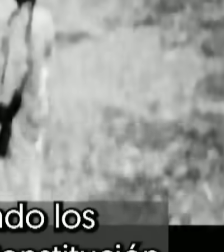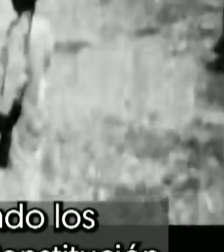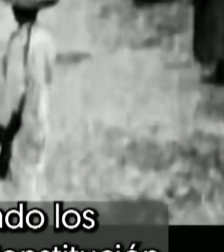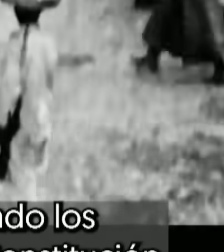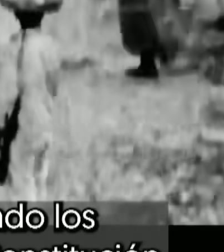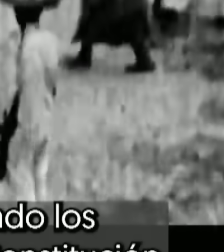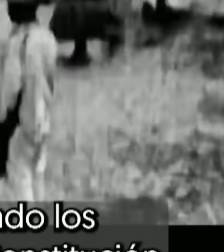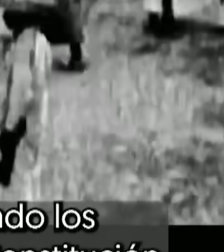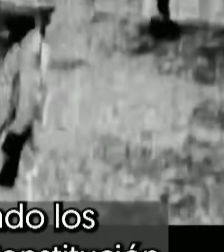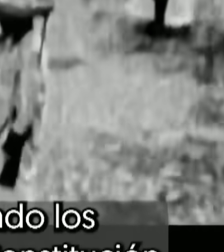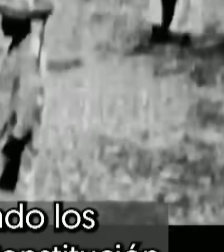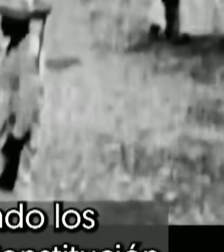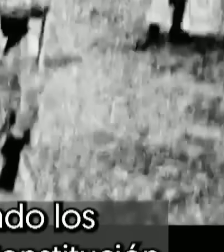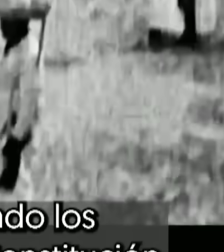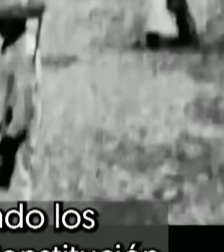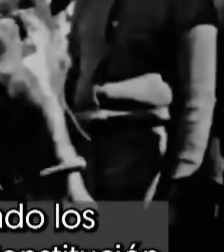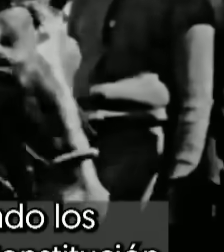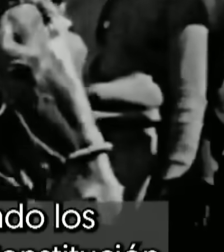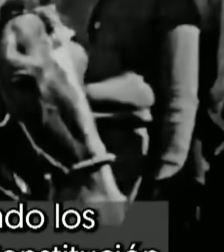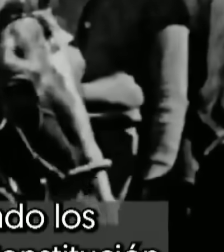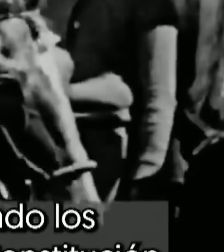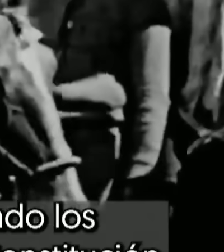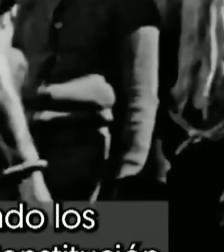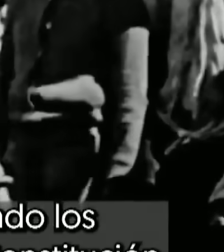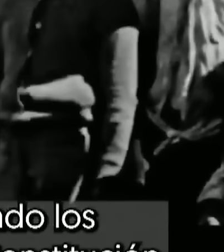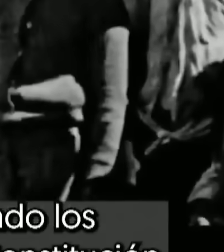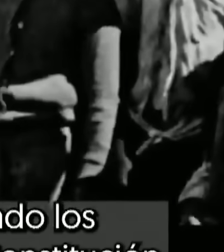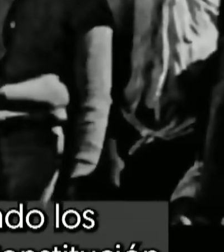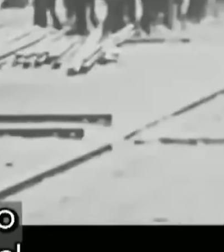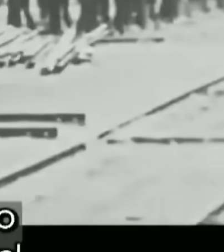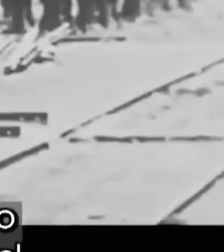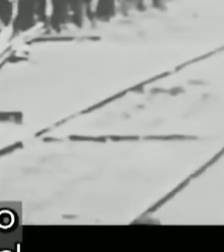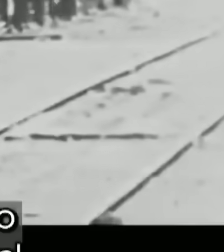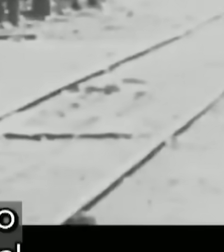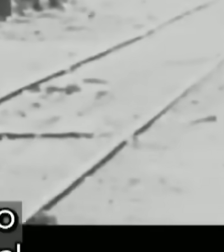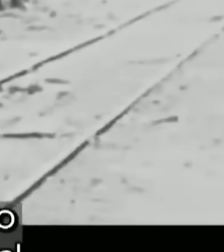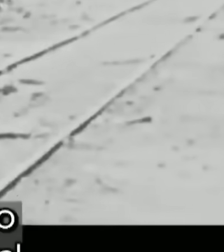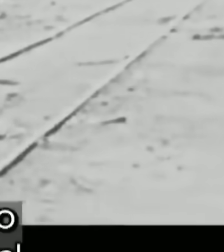vez en el mundo los derechos sociales como parte sustancial de la Constitución la lucha de la